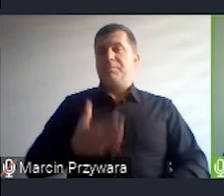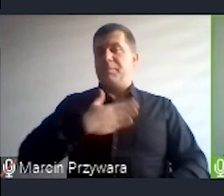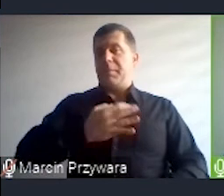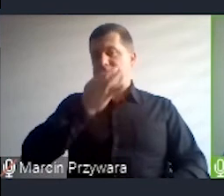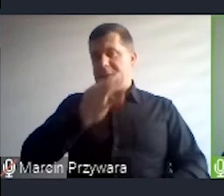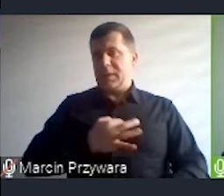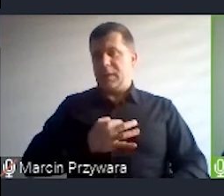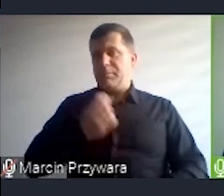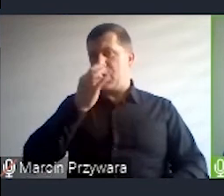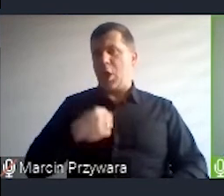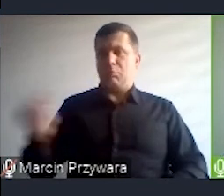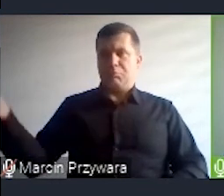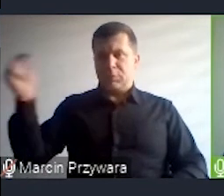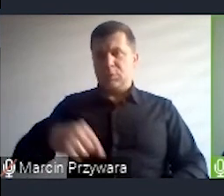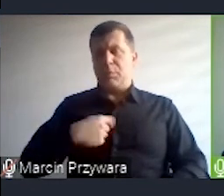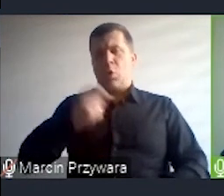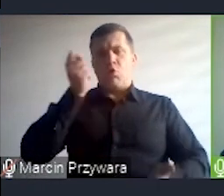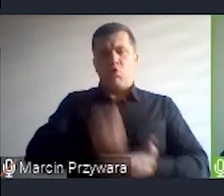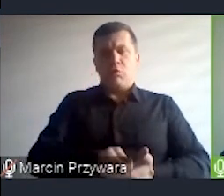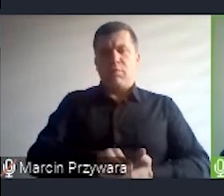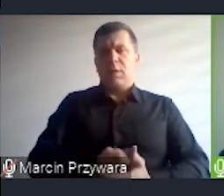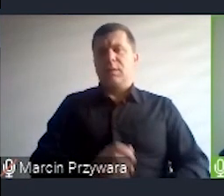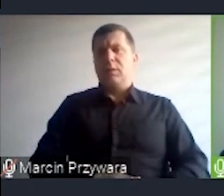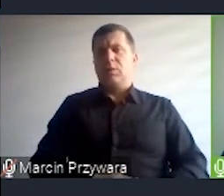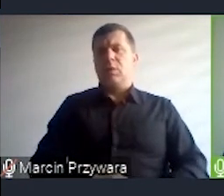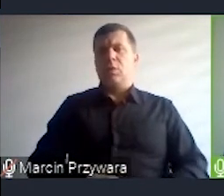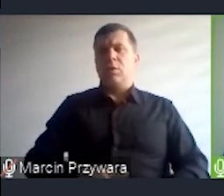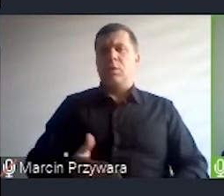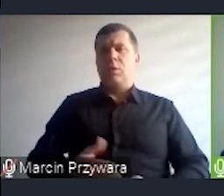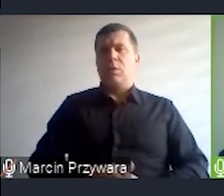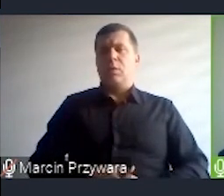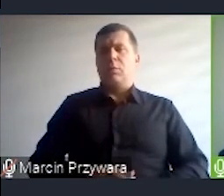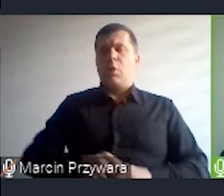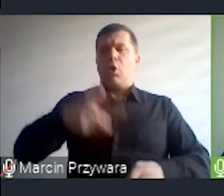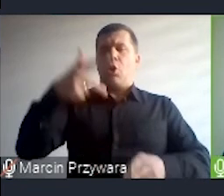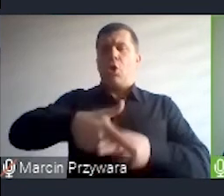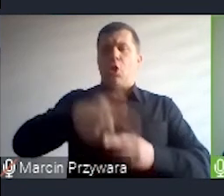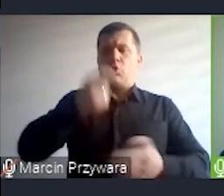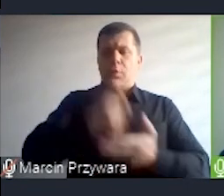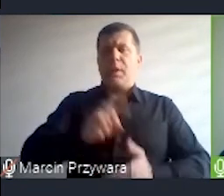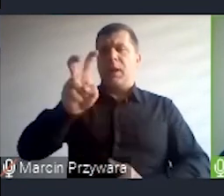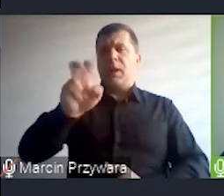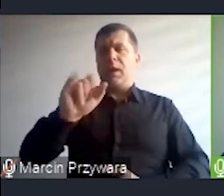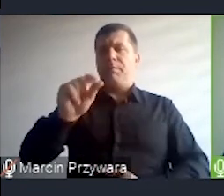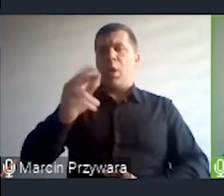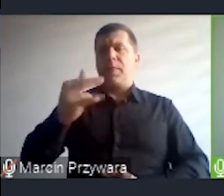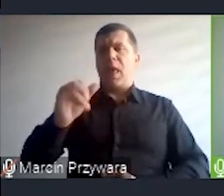Przyszła pani i mówi tak: „kupowaliśmy konie do hipoterapii i psy do dogoterapi”.